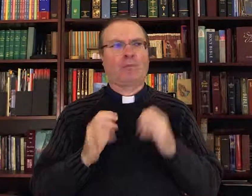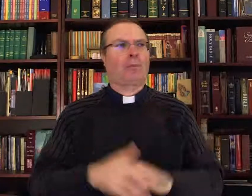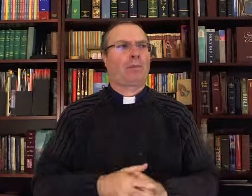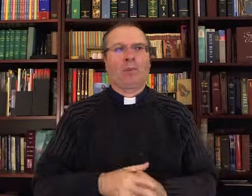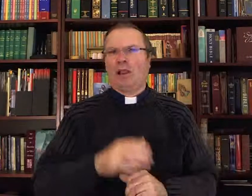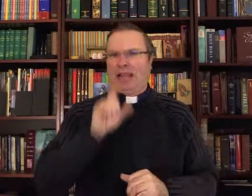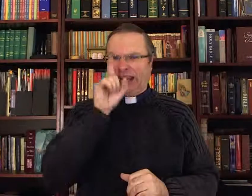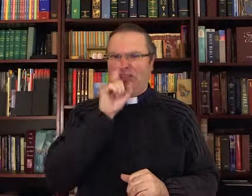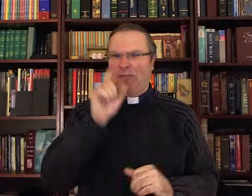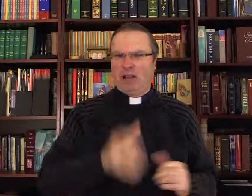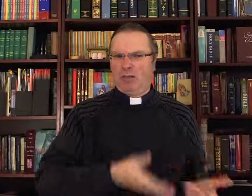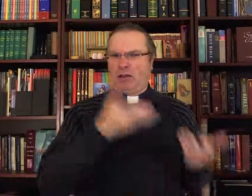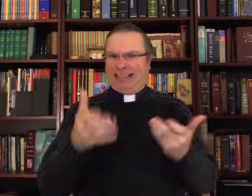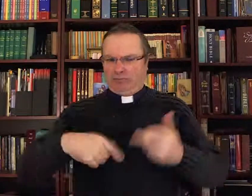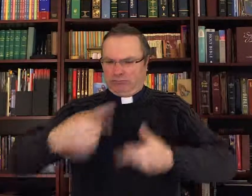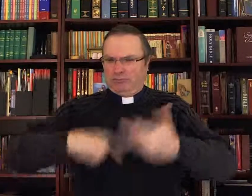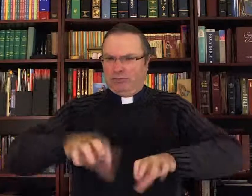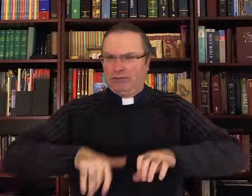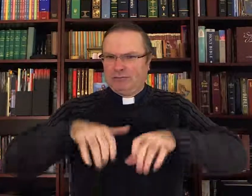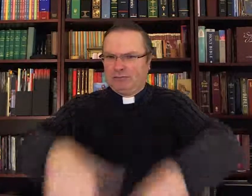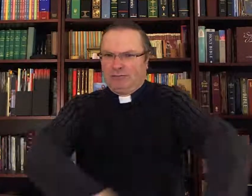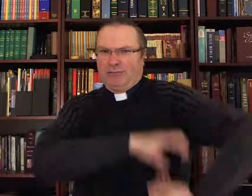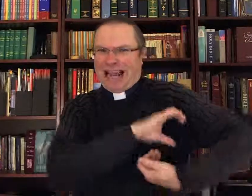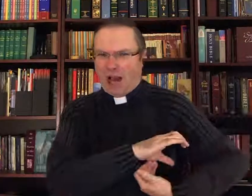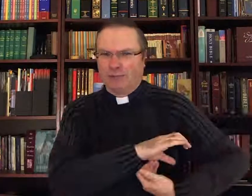L'infirme avait porté un brancard,